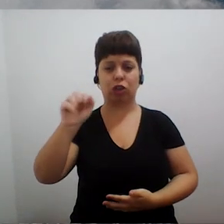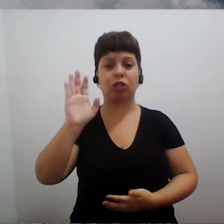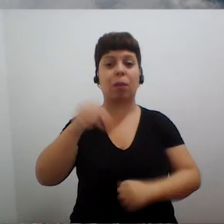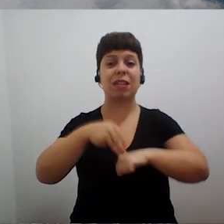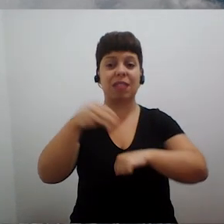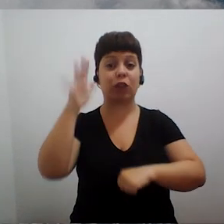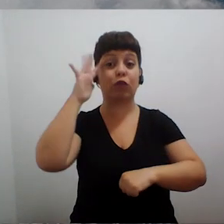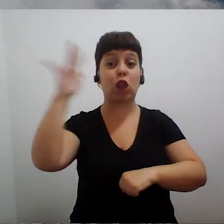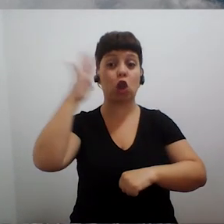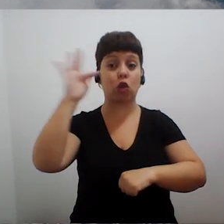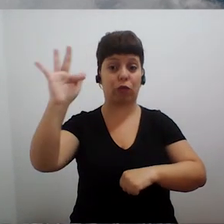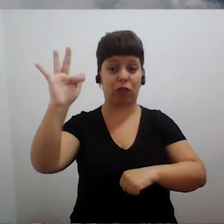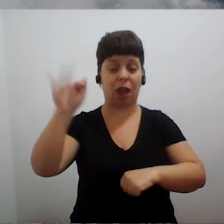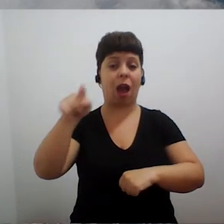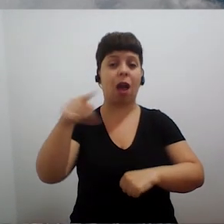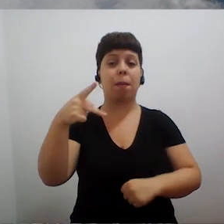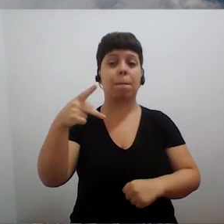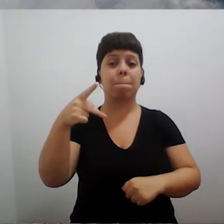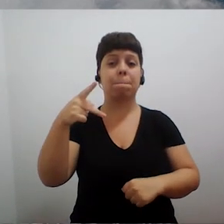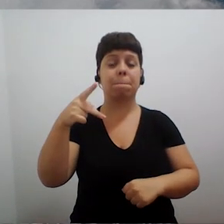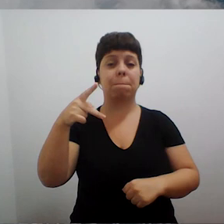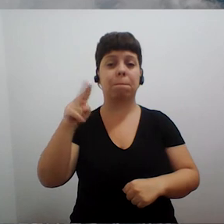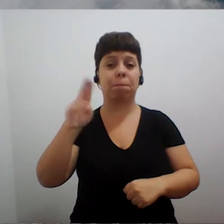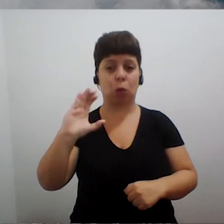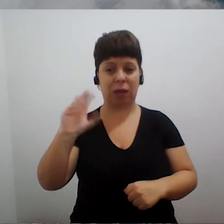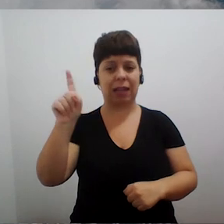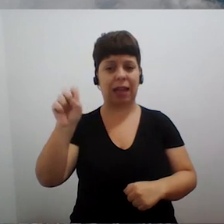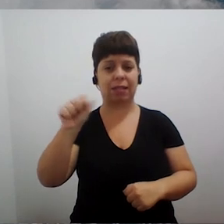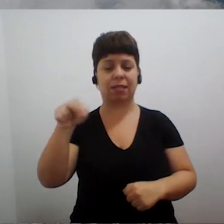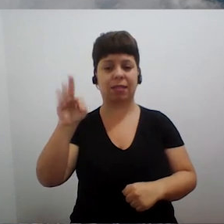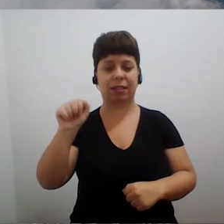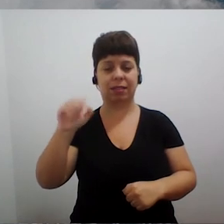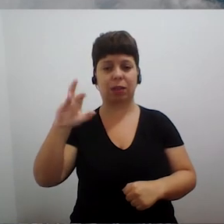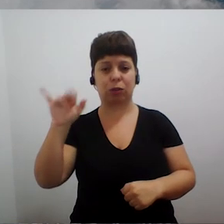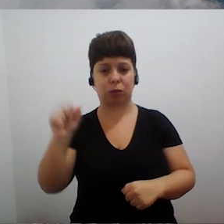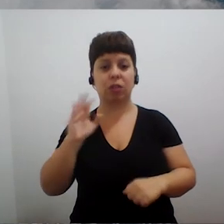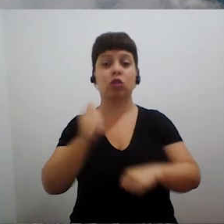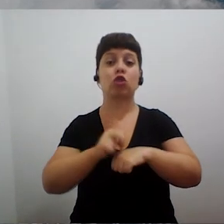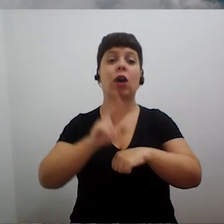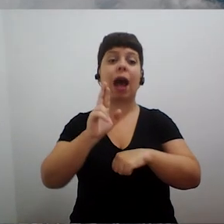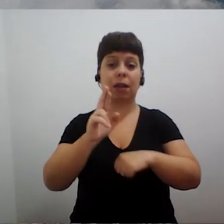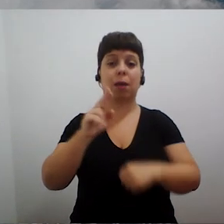tem mestrado em filosofia pela Pontifícia Universidade de Santa Cruz doutorado em teologia pela Pontifícia Universidade Gregoriana